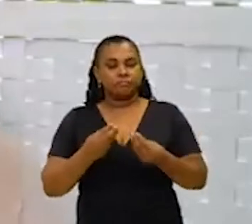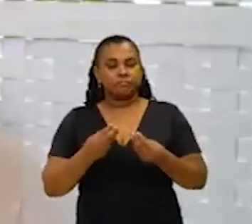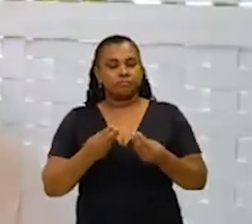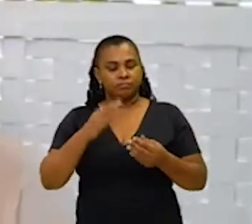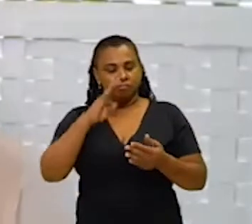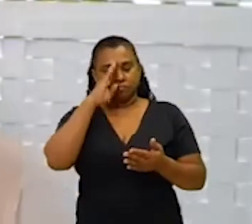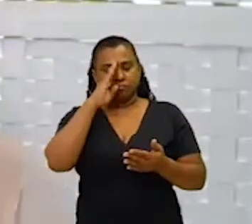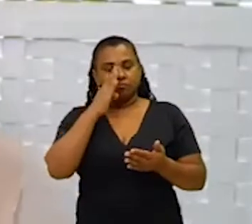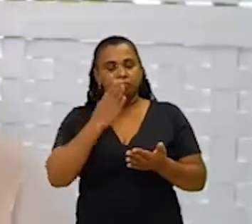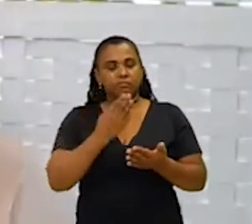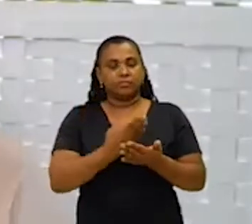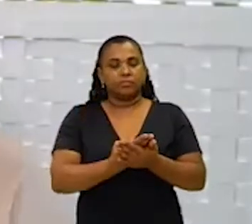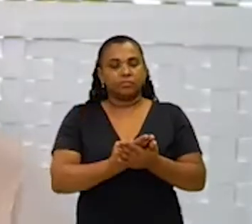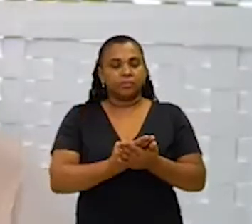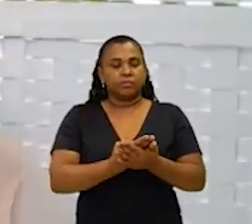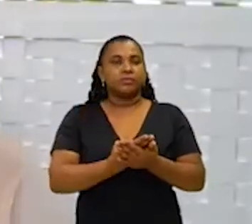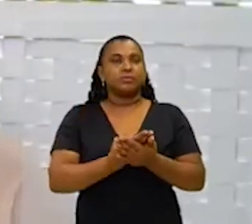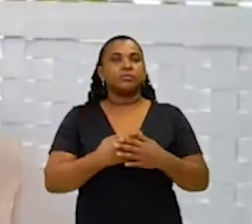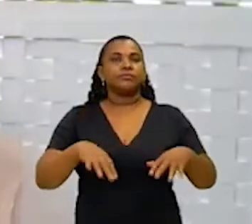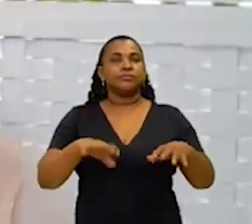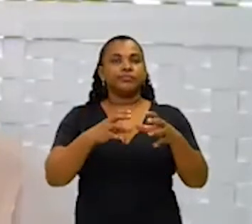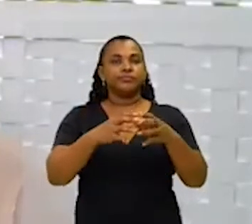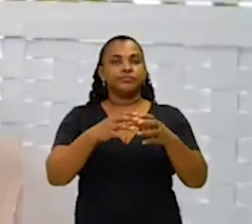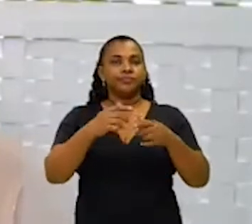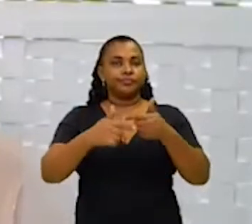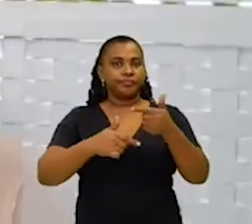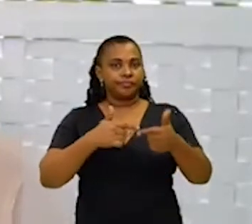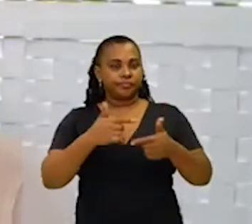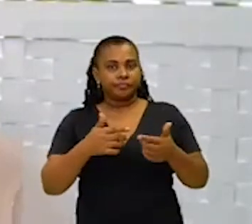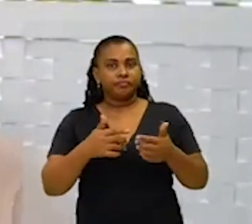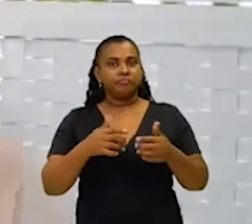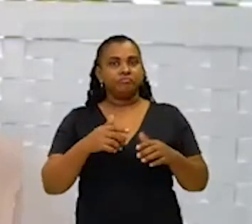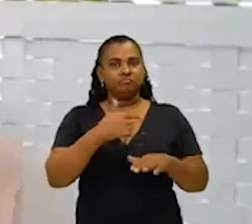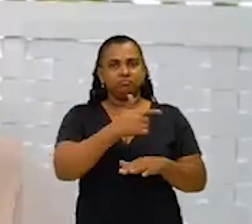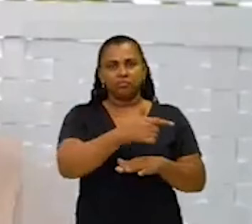nosso grupo de trabalho aqui ele mesmo que não haja possibilidade de regular vai tar digitando